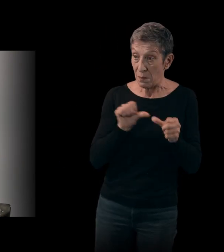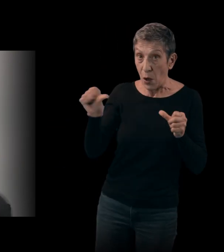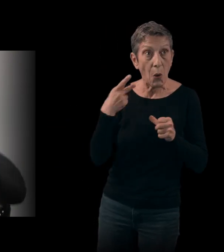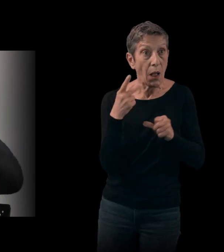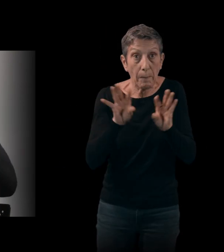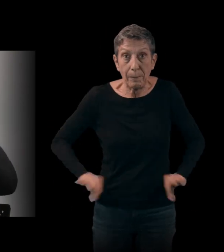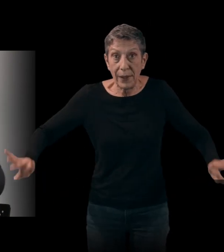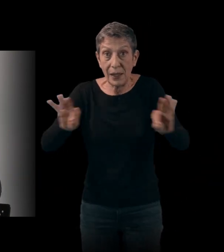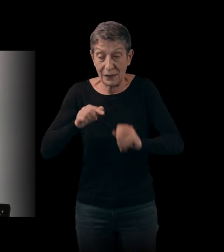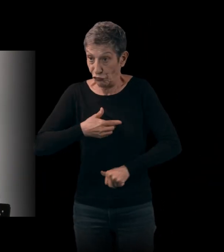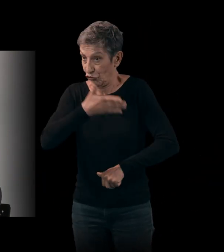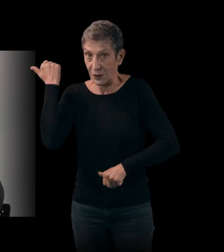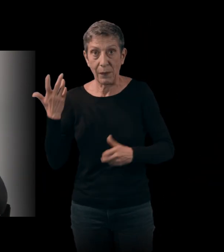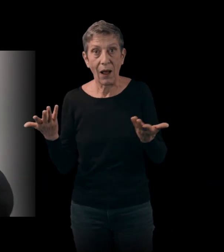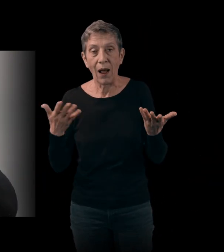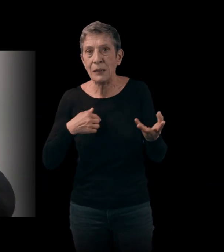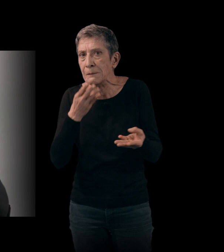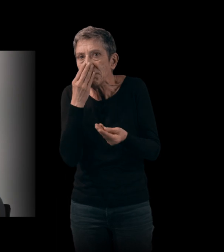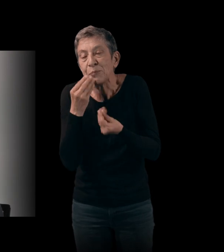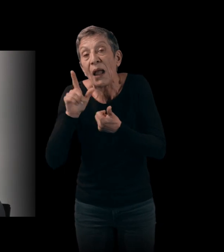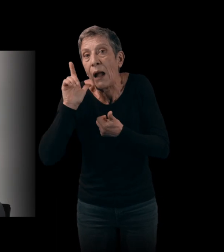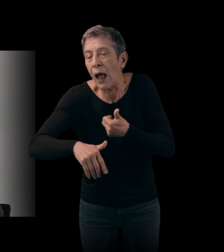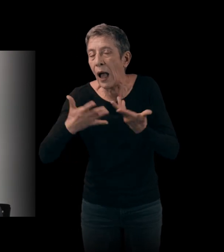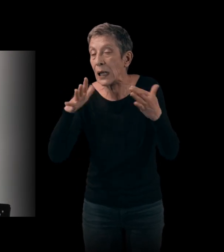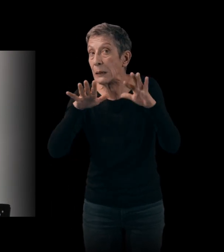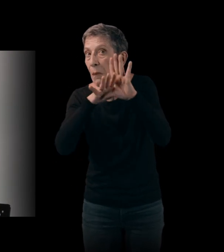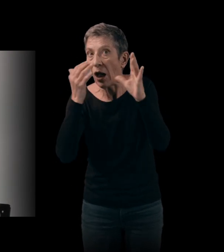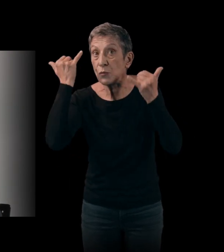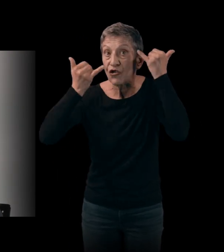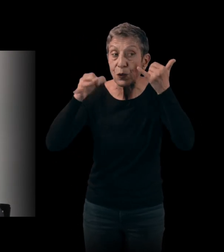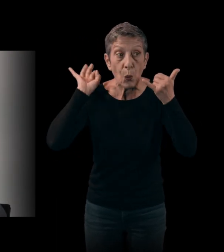J'en ai une idée très imprécise, mais on a jamais mis vraiment des mots là-dessus.